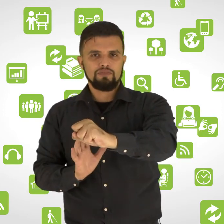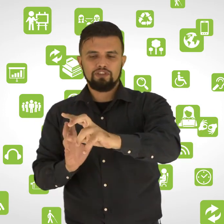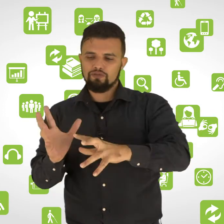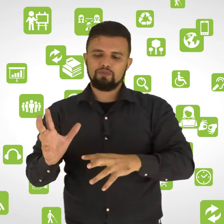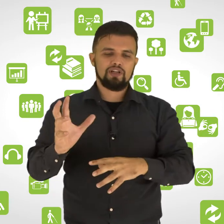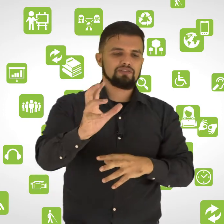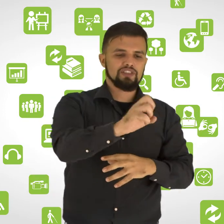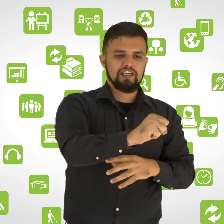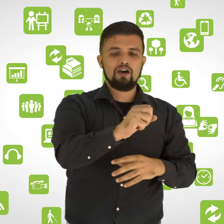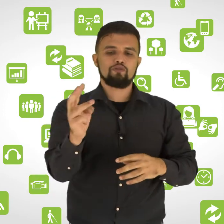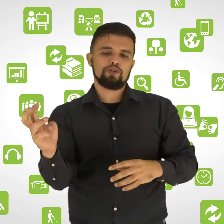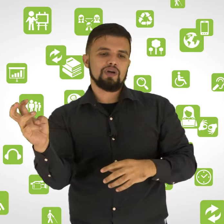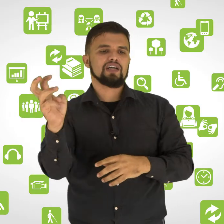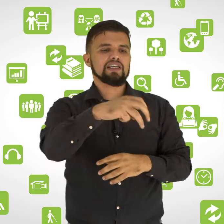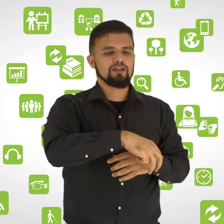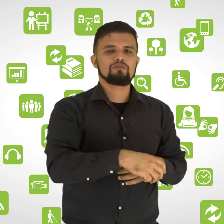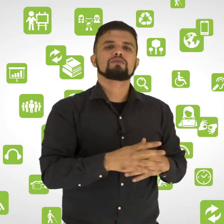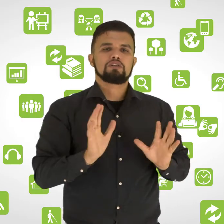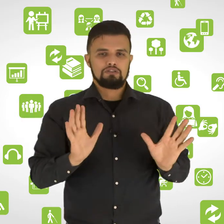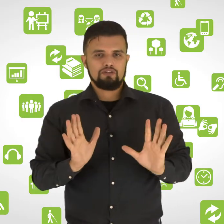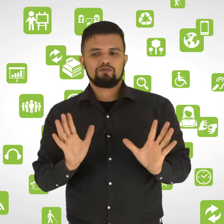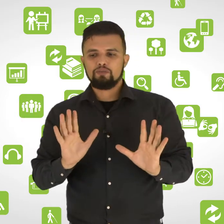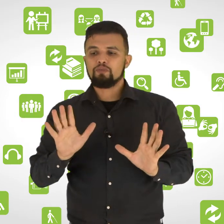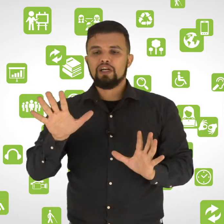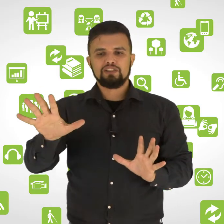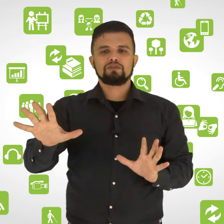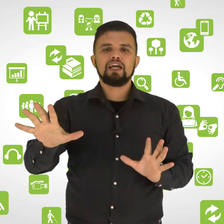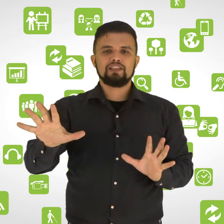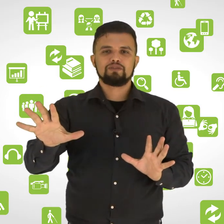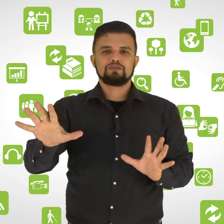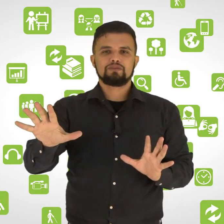Se foi pro lado de cá ou foi um arranhão, foi por parte do gato.